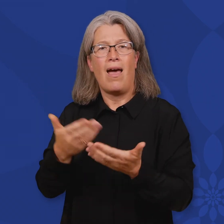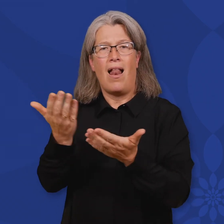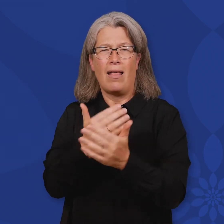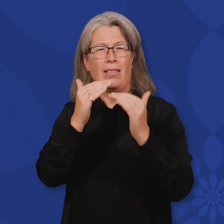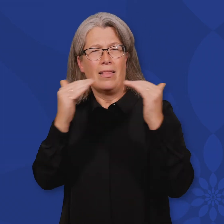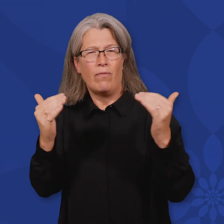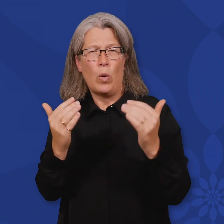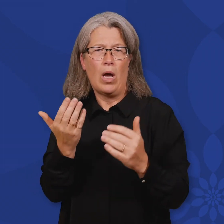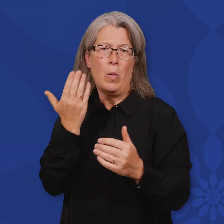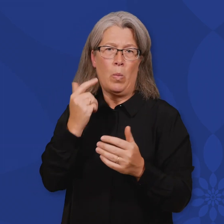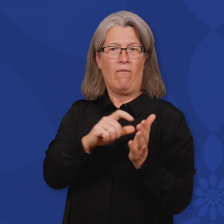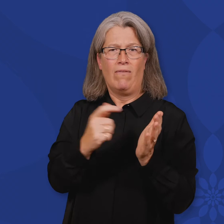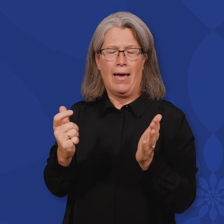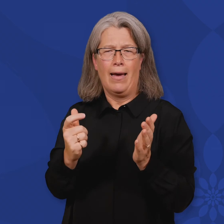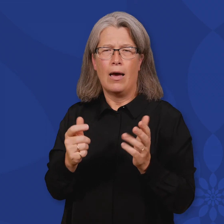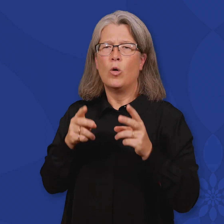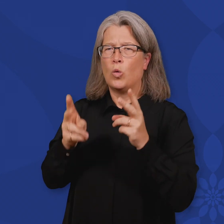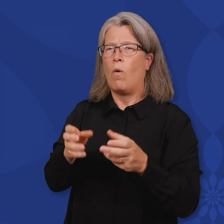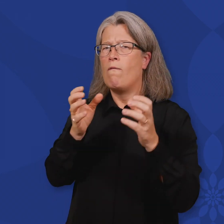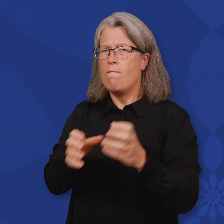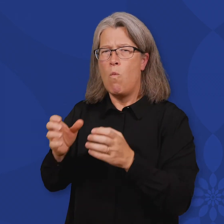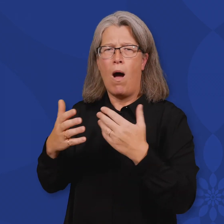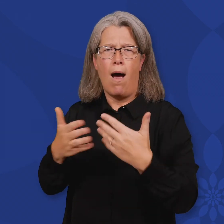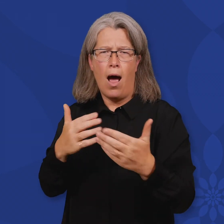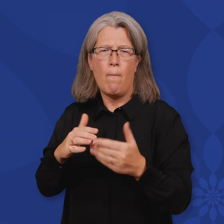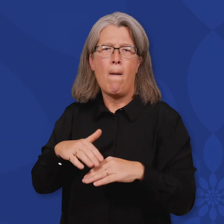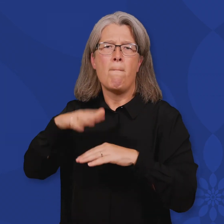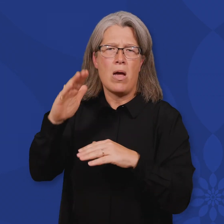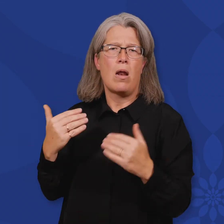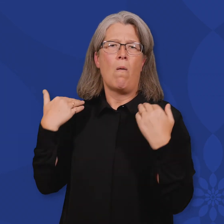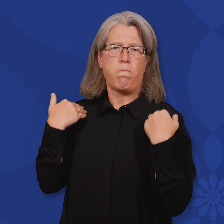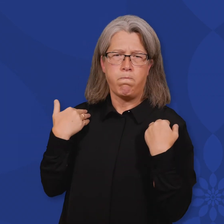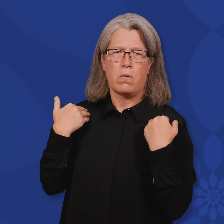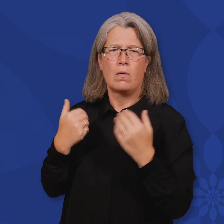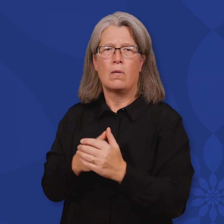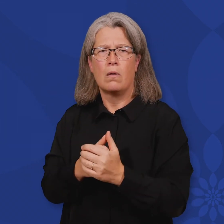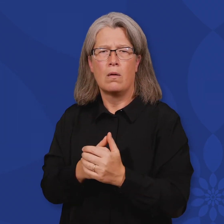På riksnivå har belastningen på sjukhusvården ökat under den senaste veckan.